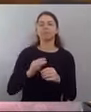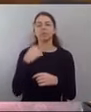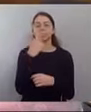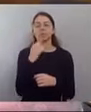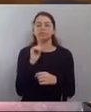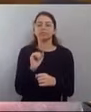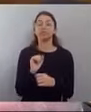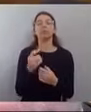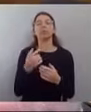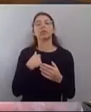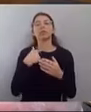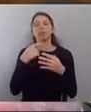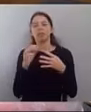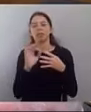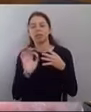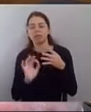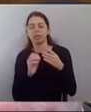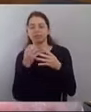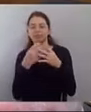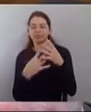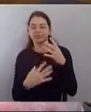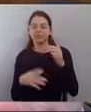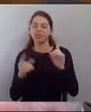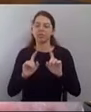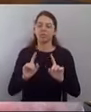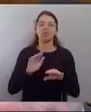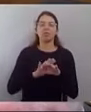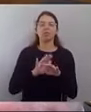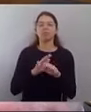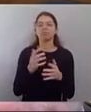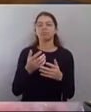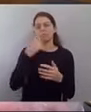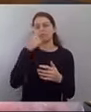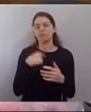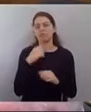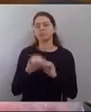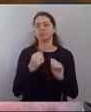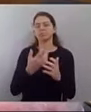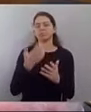caracterização, penso que já foram sublinhadas várias vezes as falhas que